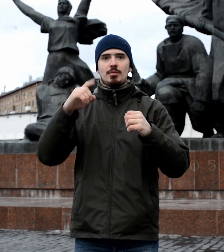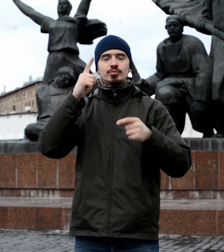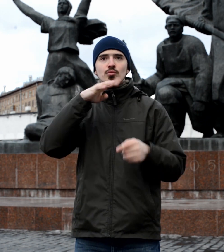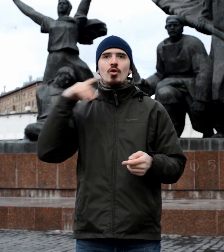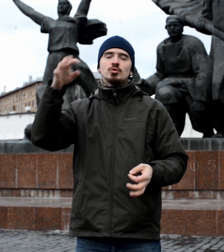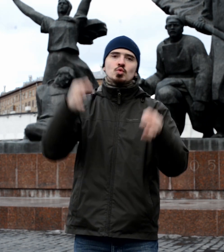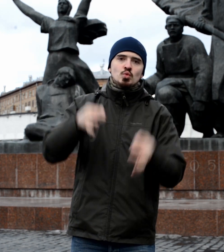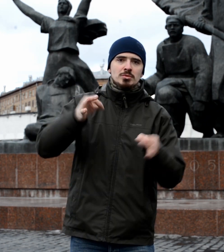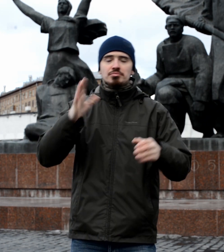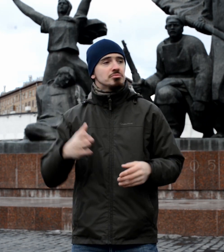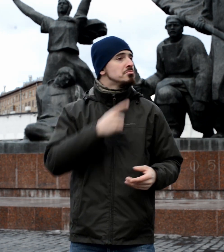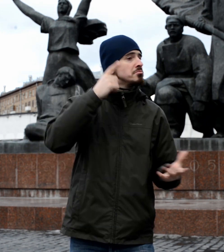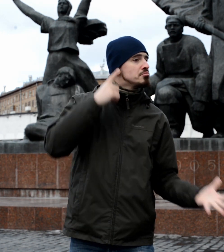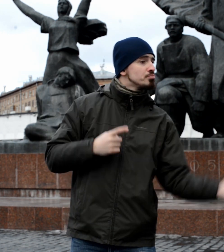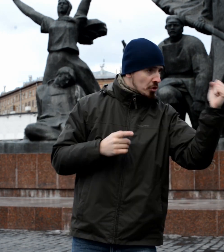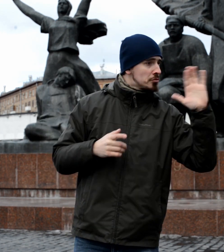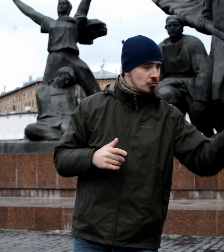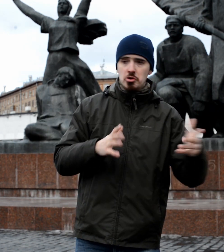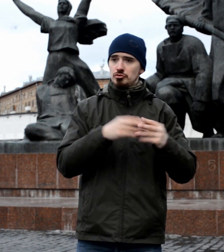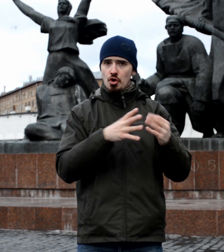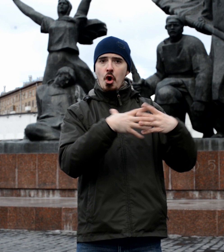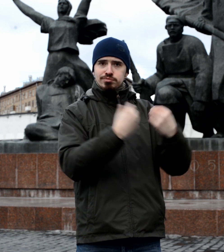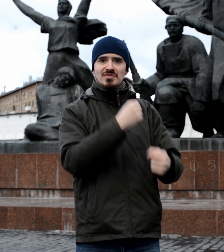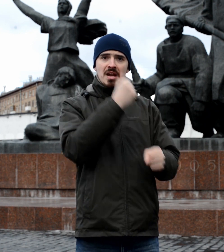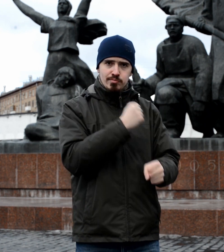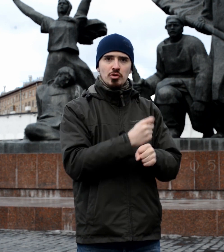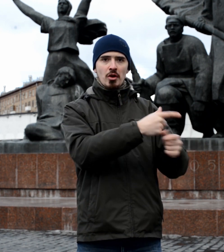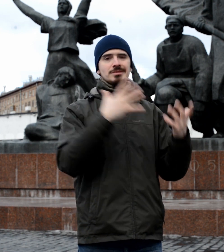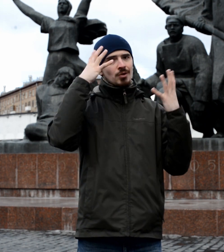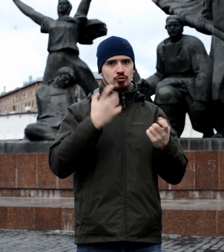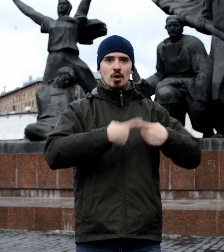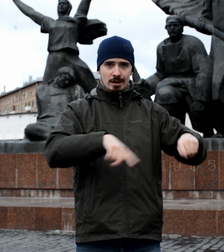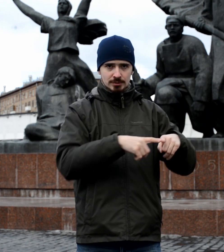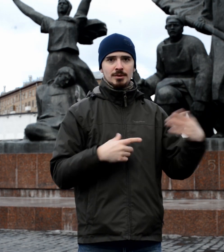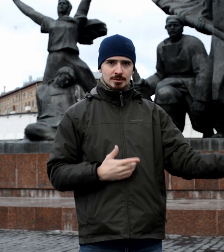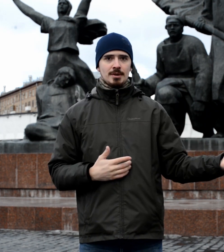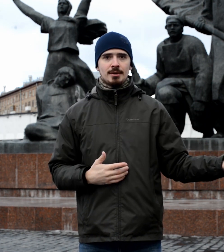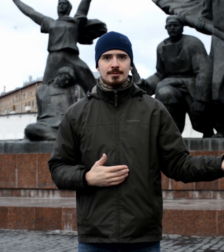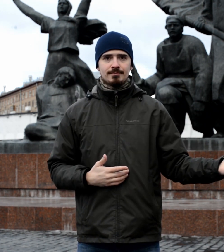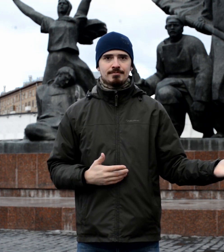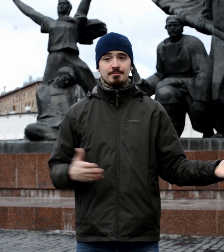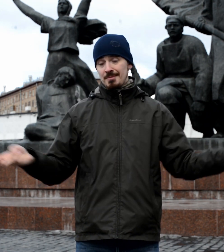Потому что многие будут судить так: есть поддержка – значит, Общество работает, это серьезная организация.